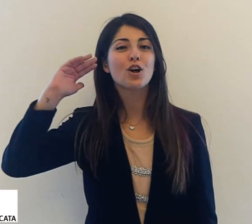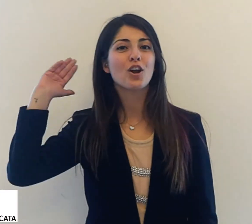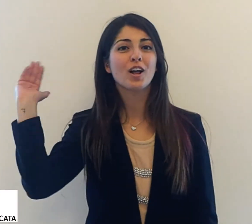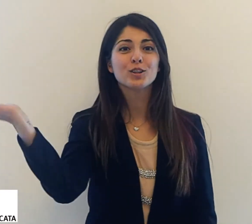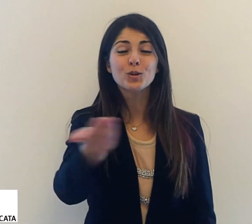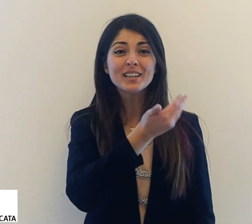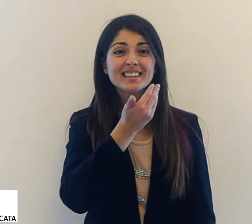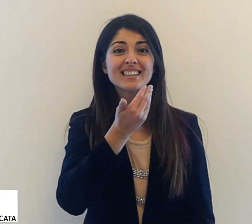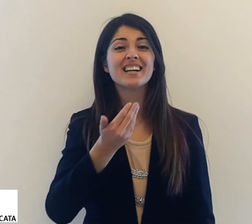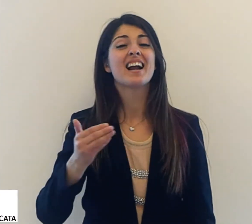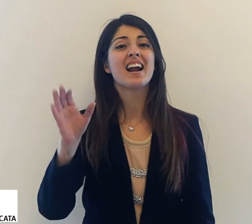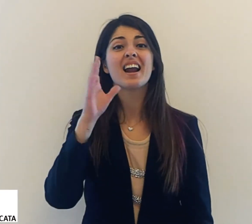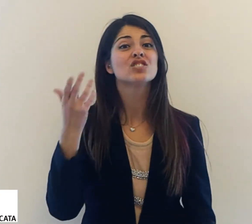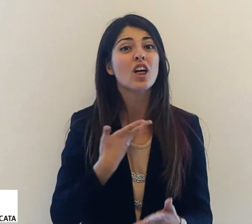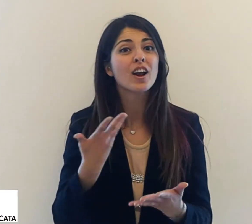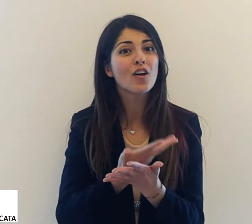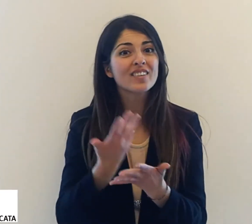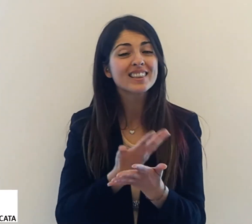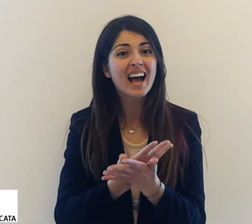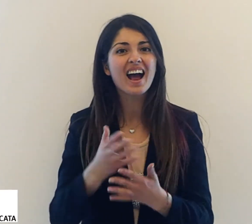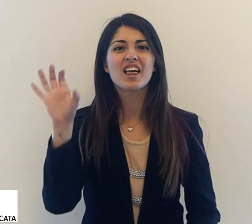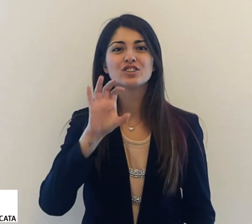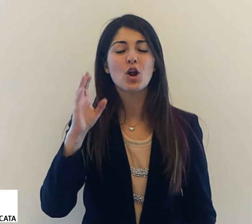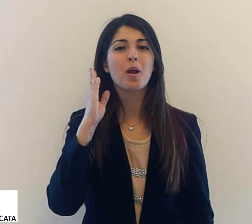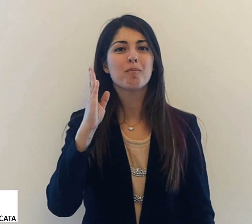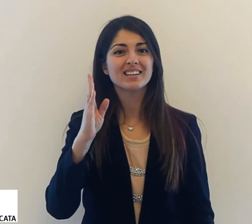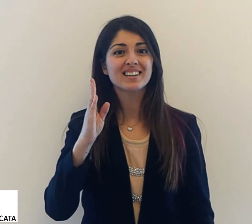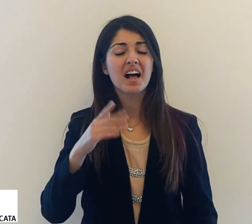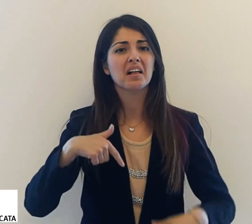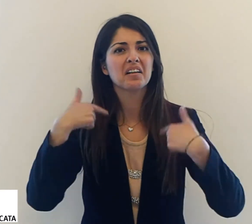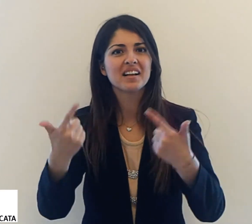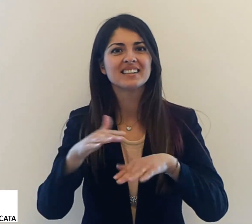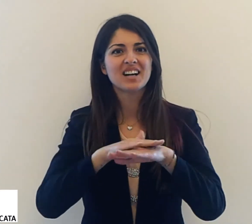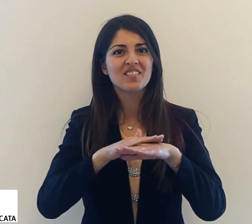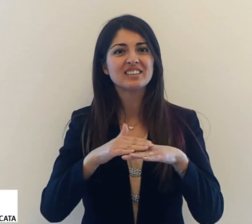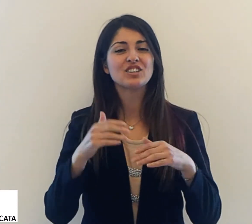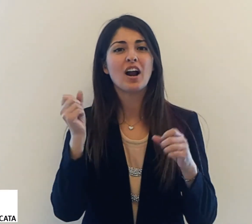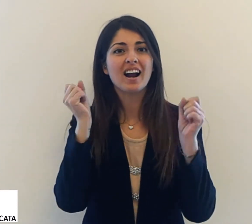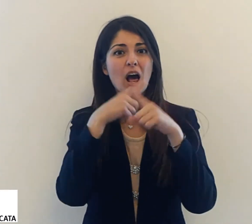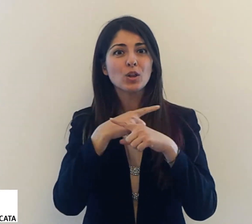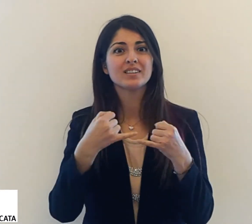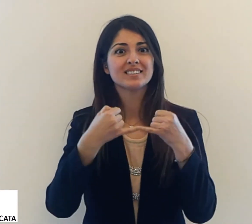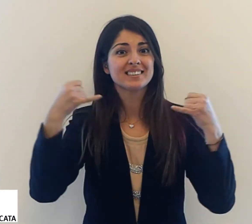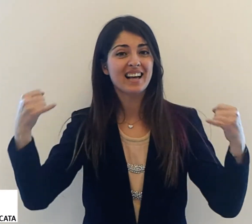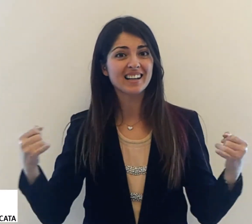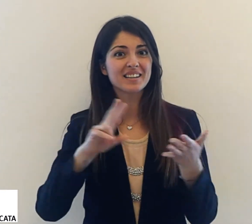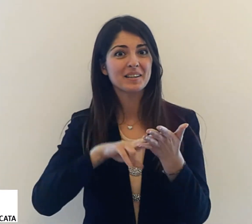Buongiorno a tutti. C'è una novità! La Regione Basilicata mette a disposizione